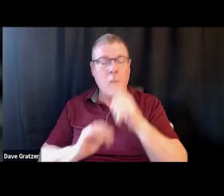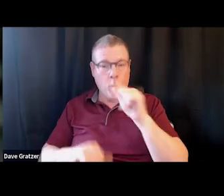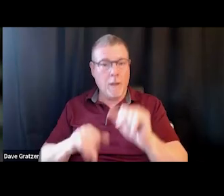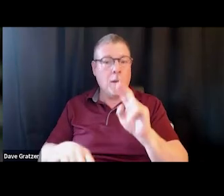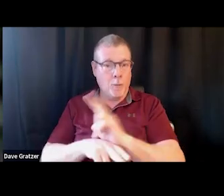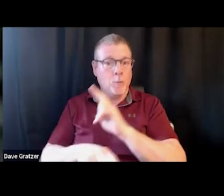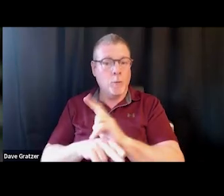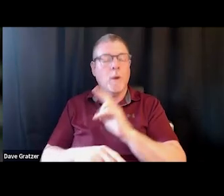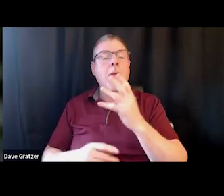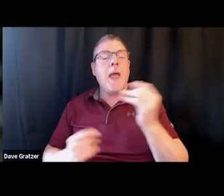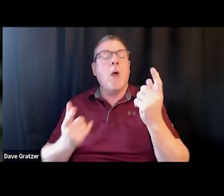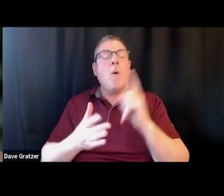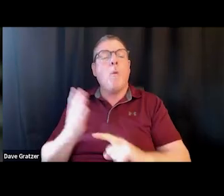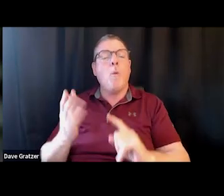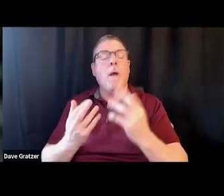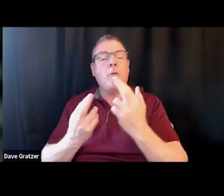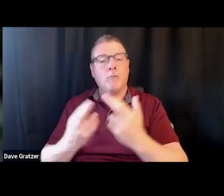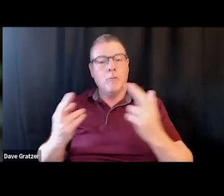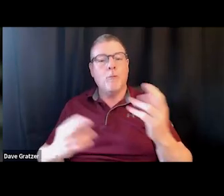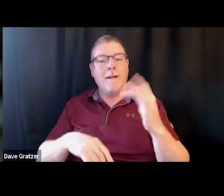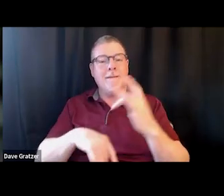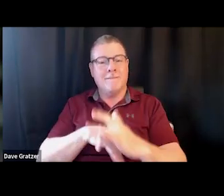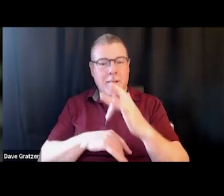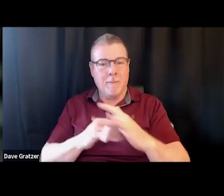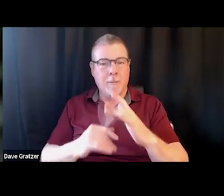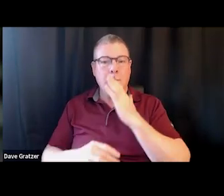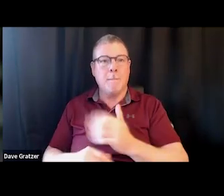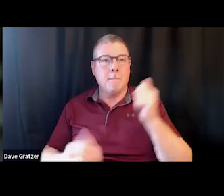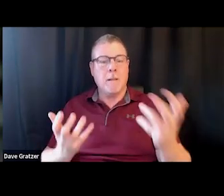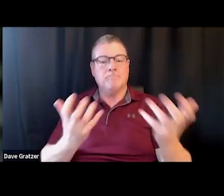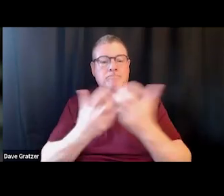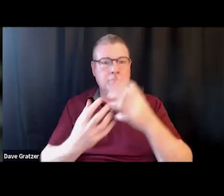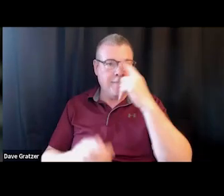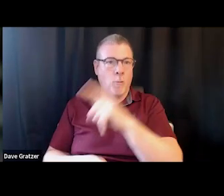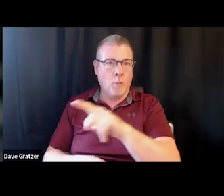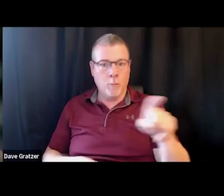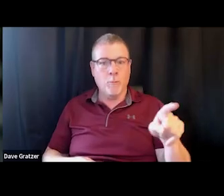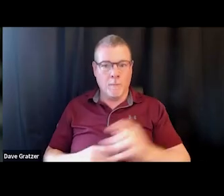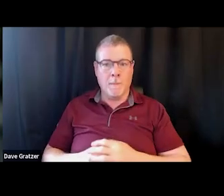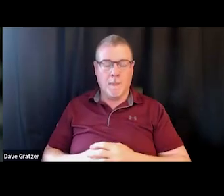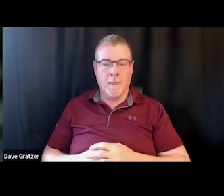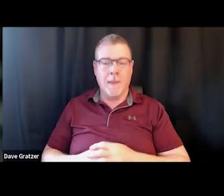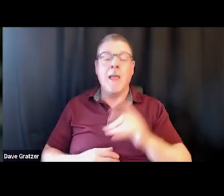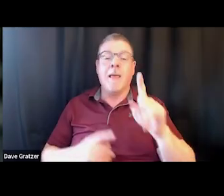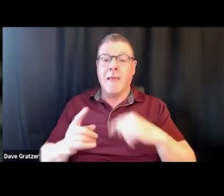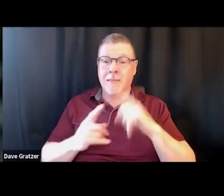y qué recursos y proveedores podrían ser la mejor referencia posible. Conocerán a algunas personas con las que podrán conectarles